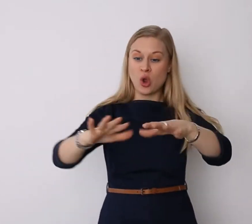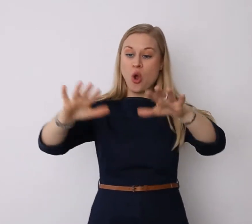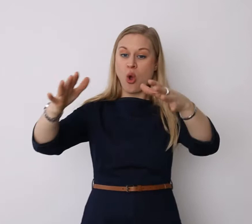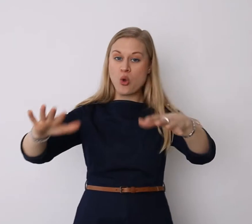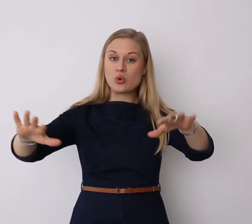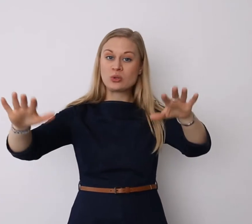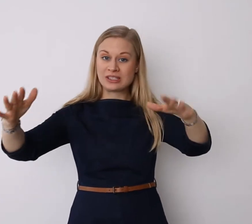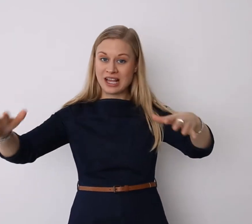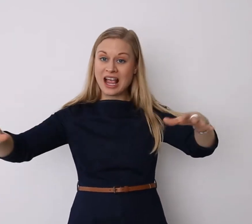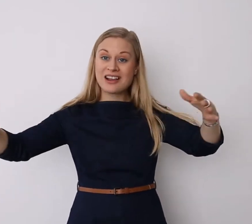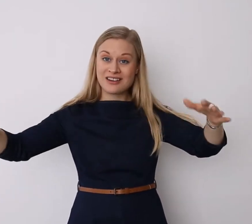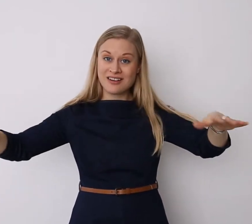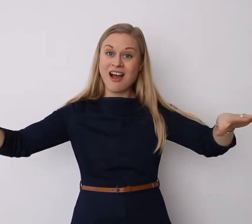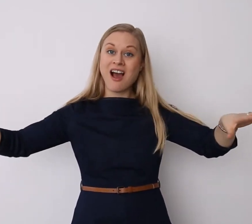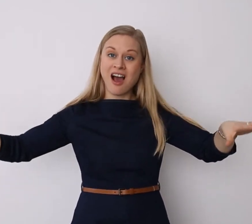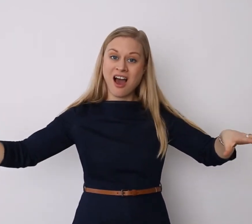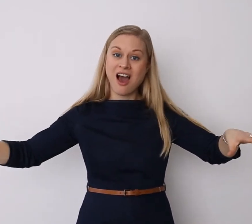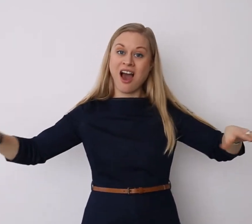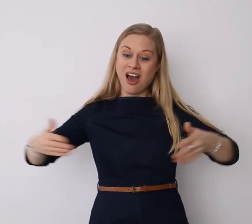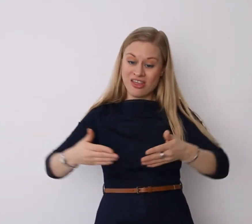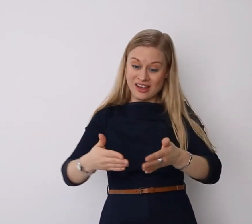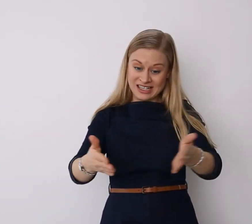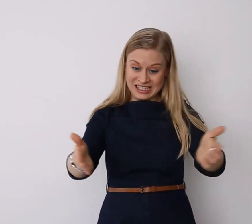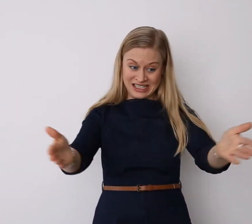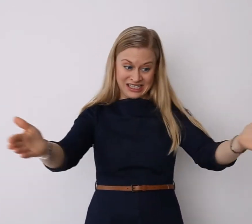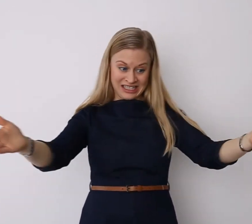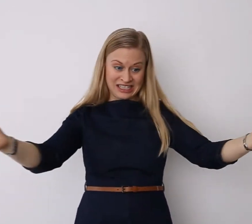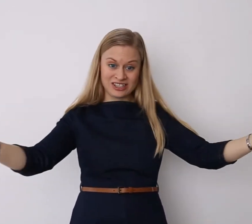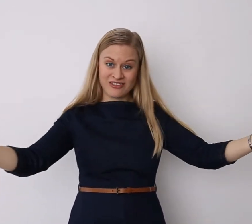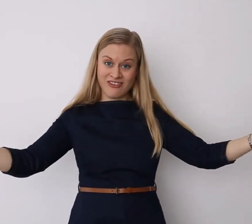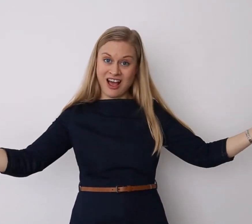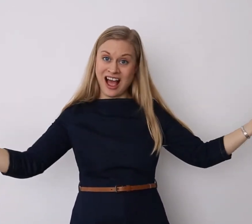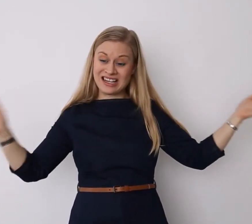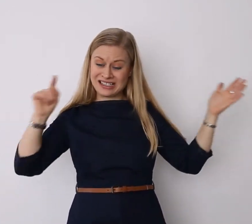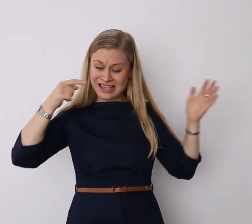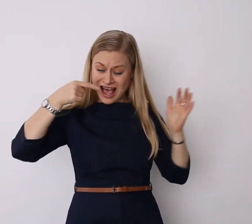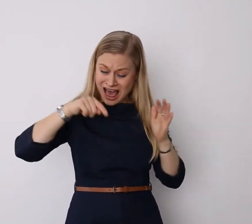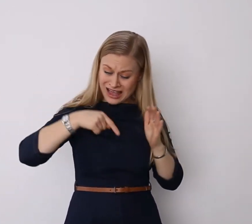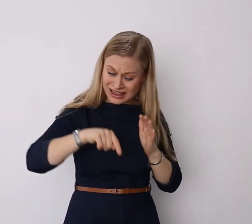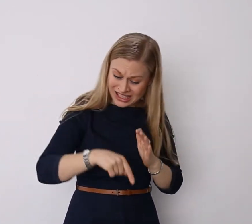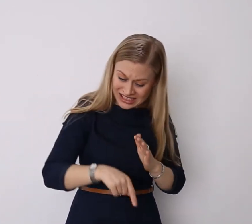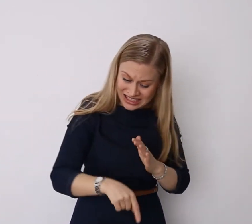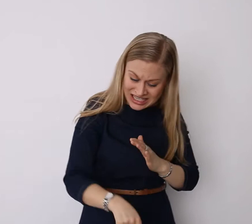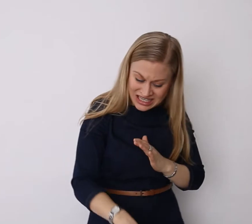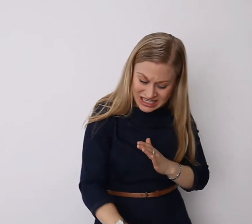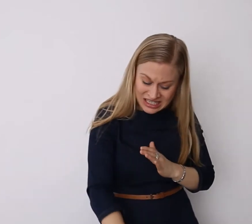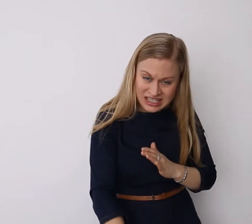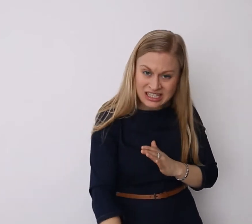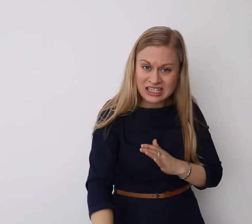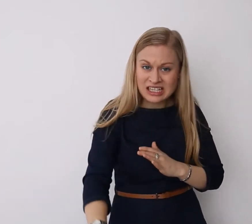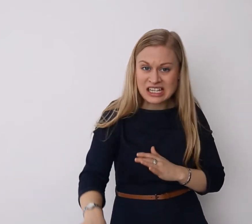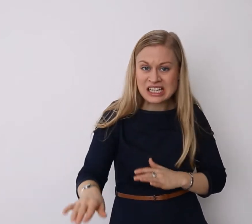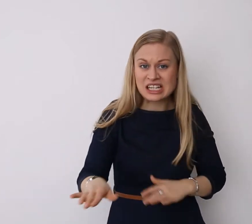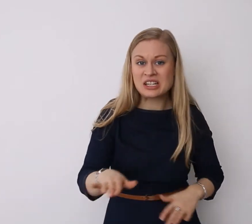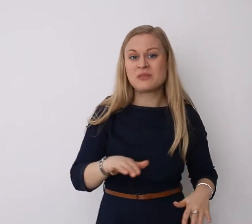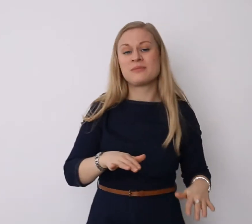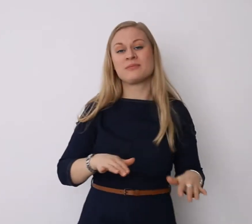de oceaan is weids en diep.